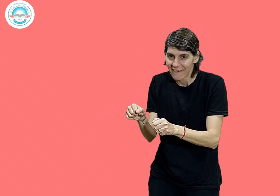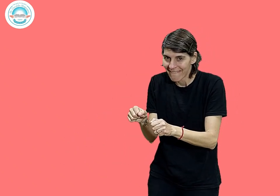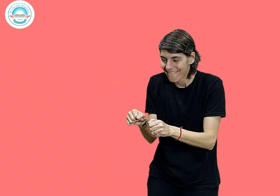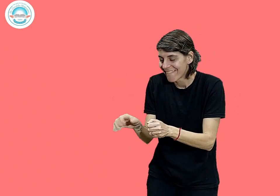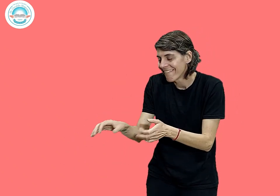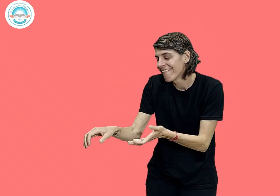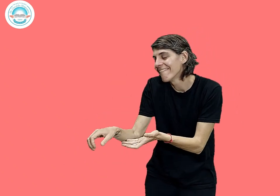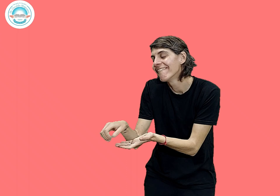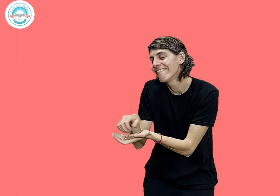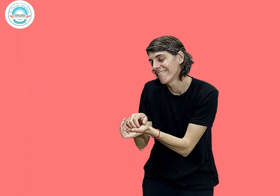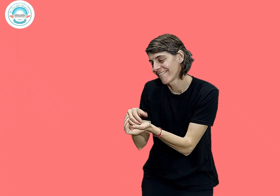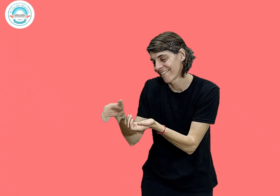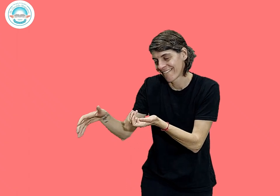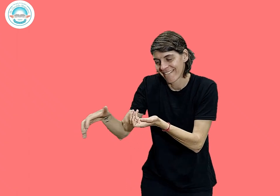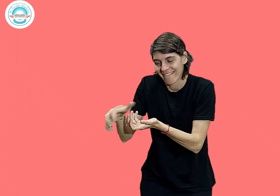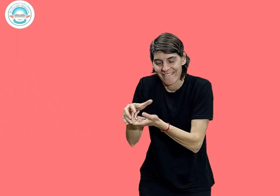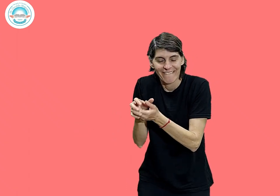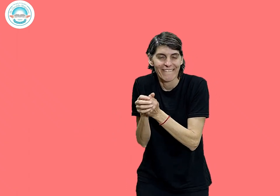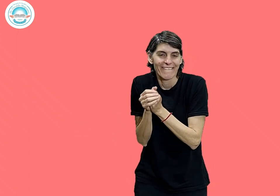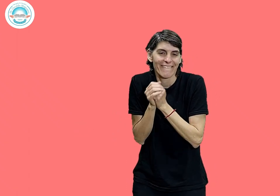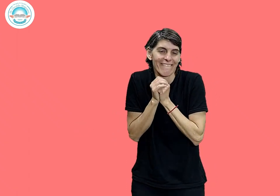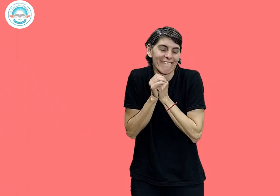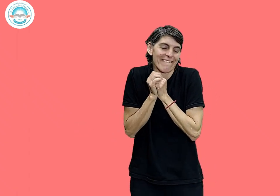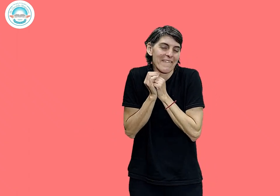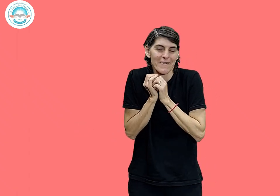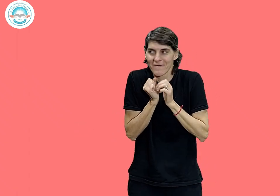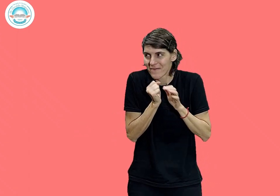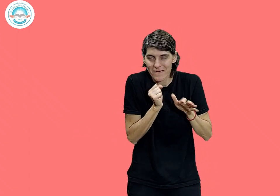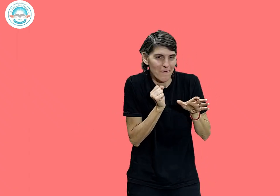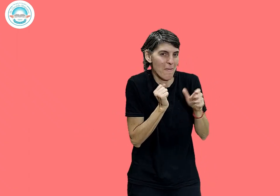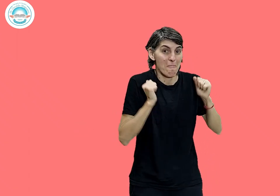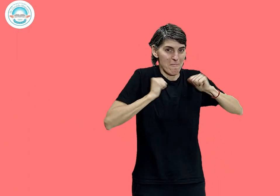cuando encontré tirada las medias rojas de Tarántula cerca de las